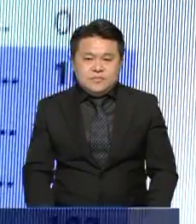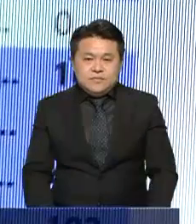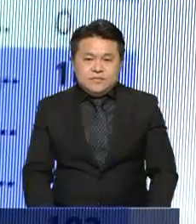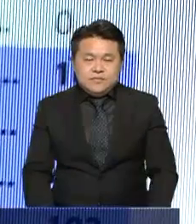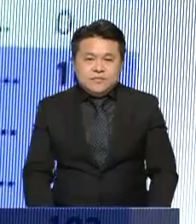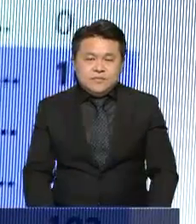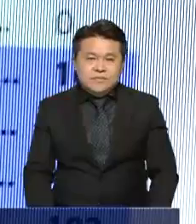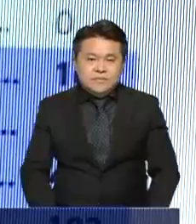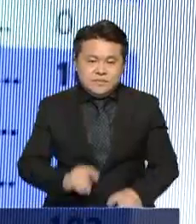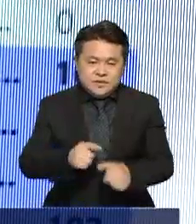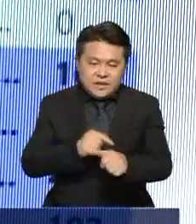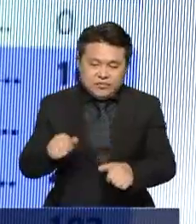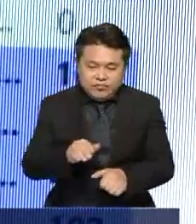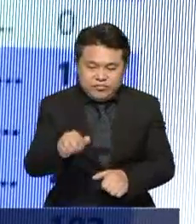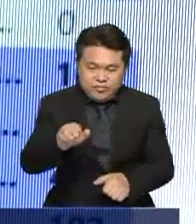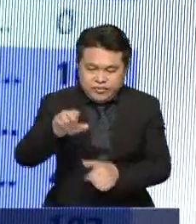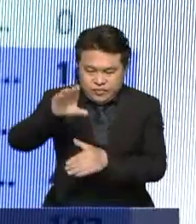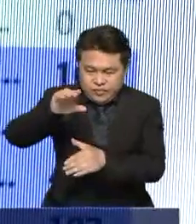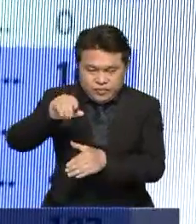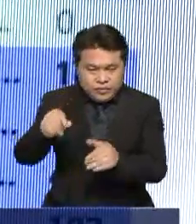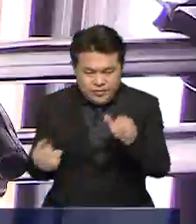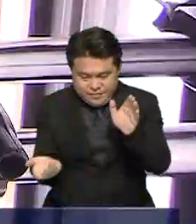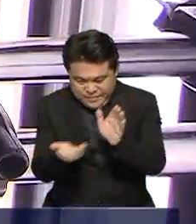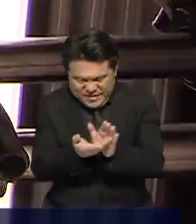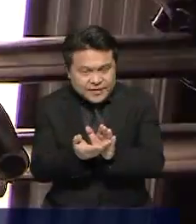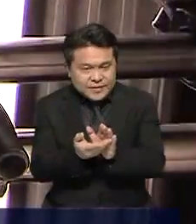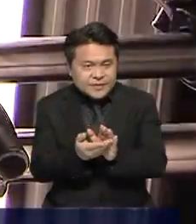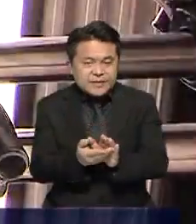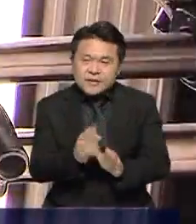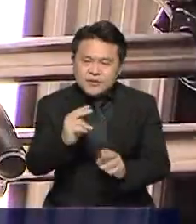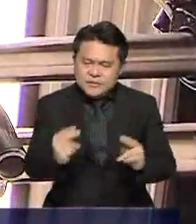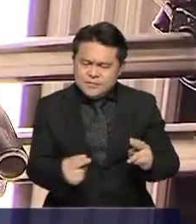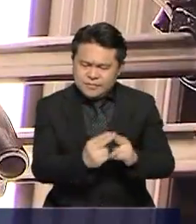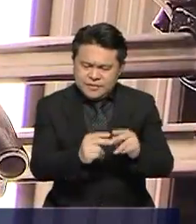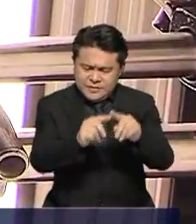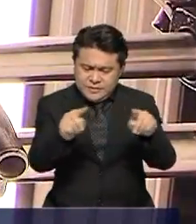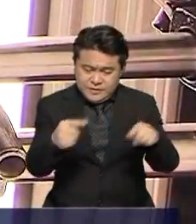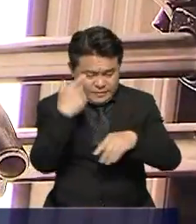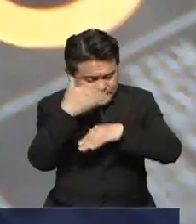특히 자율주행 차량 카메라에 특화된 첨단 반도체칩을 설계 개발하고 있습니다.